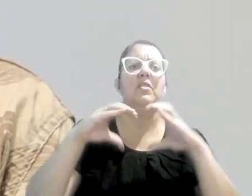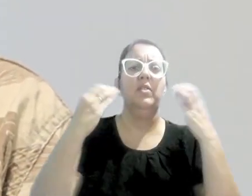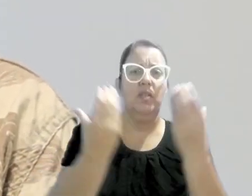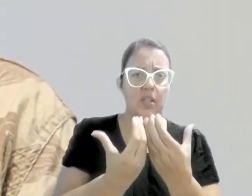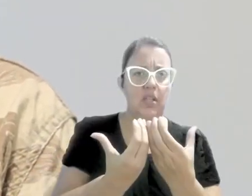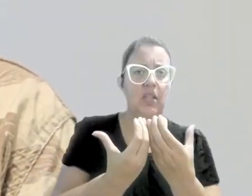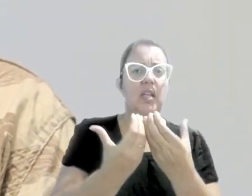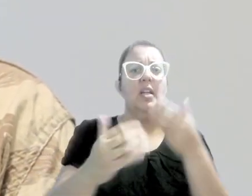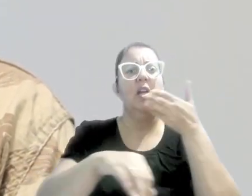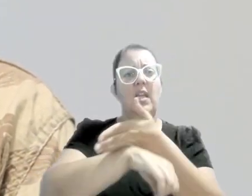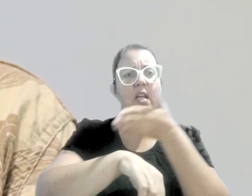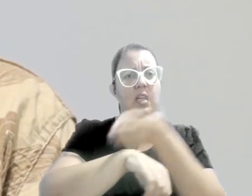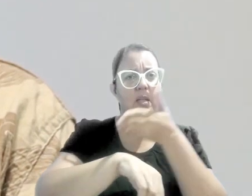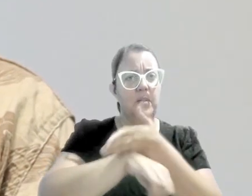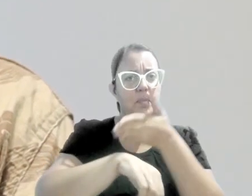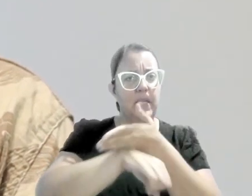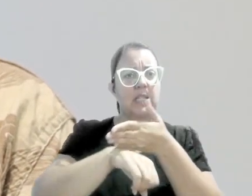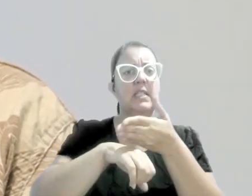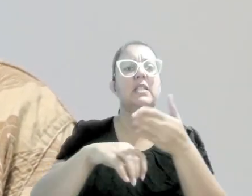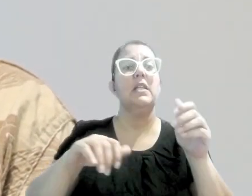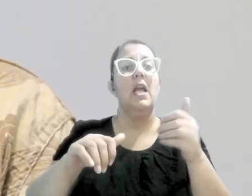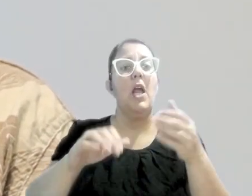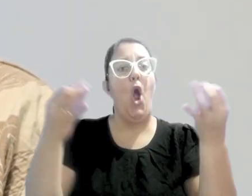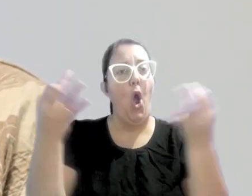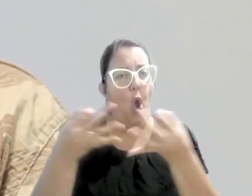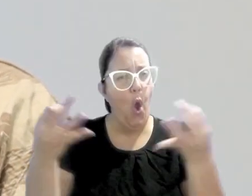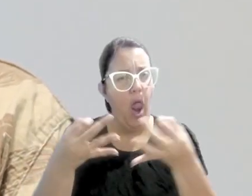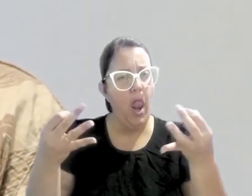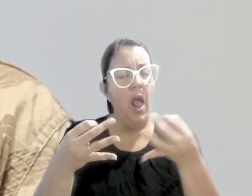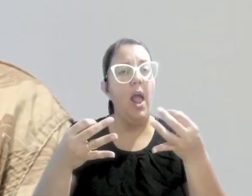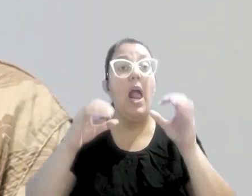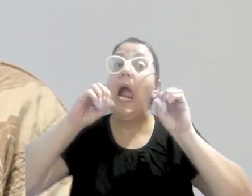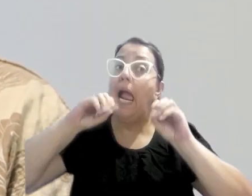daquelas comunidades, da participação, condição de participação qualificada do processo.